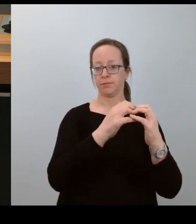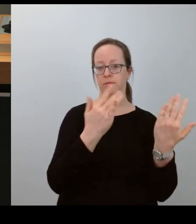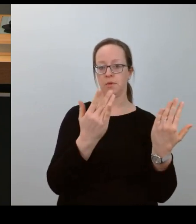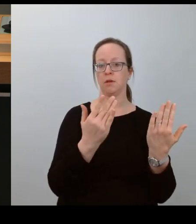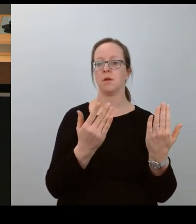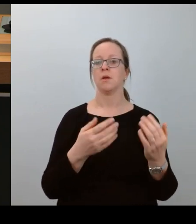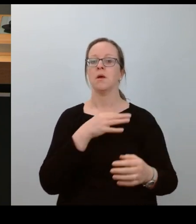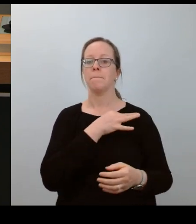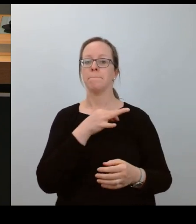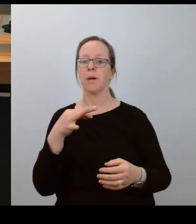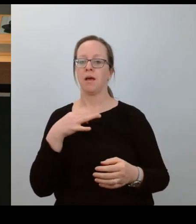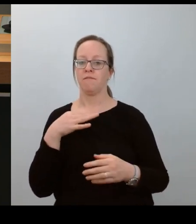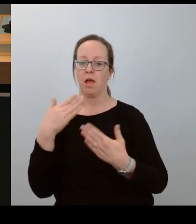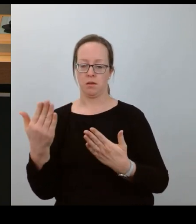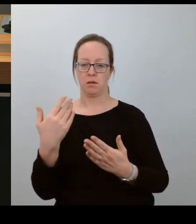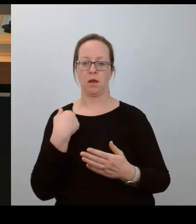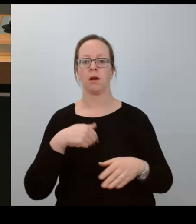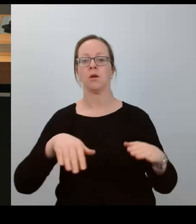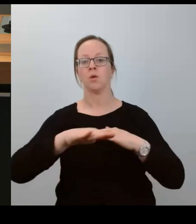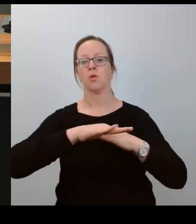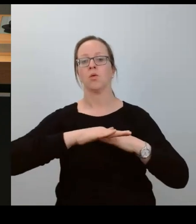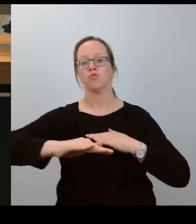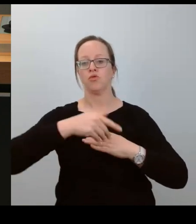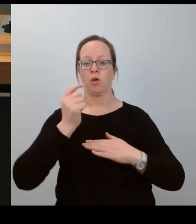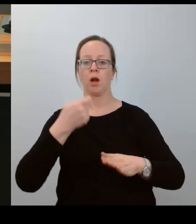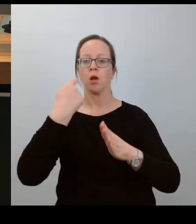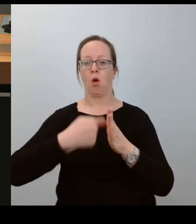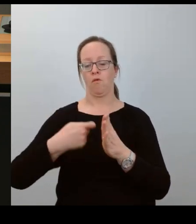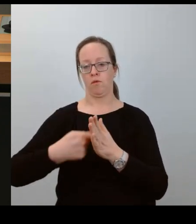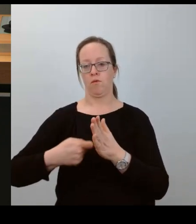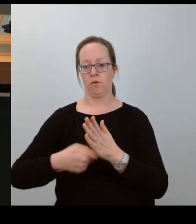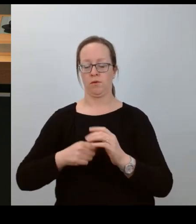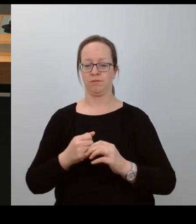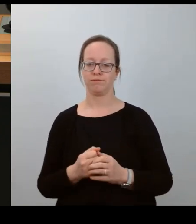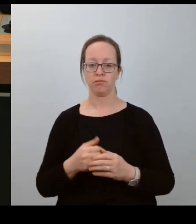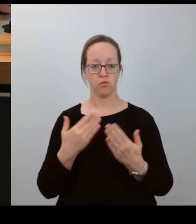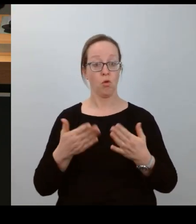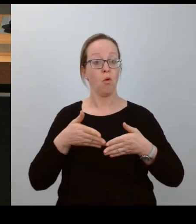Frage ist: Warum wollen wir eine externe Expertise einh?